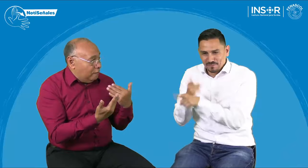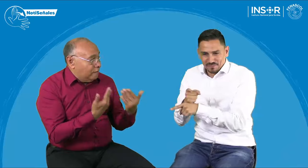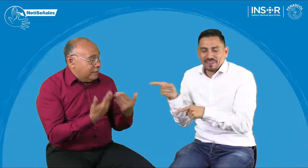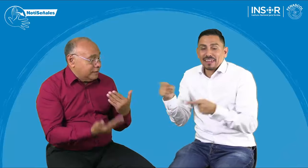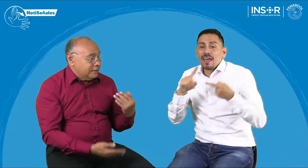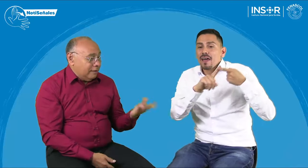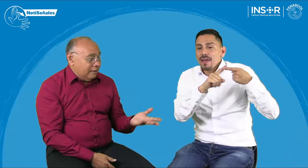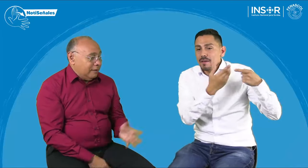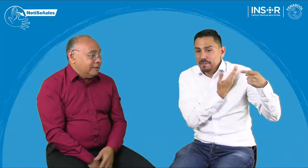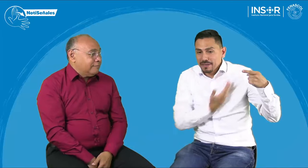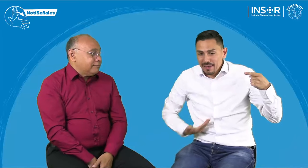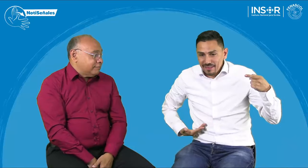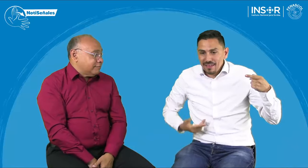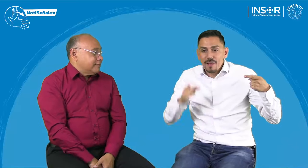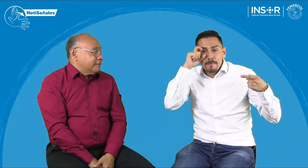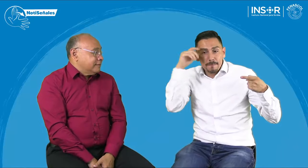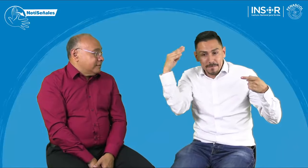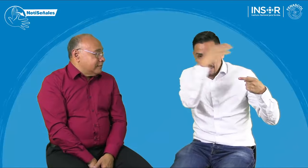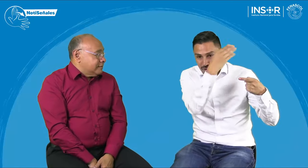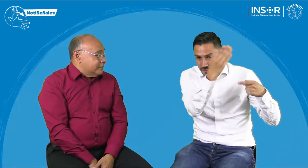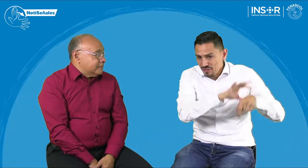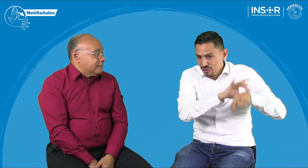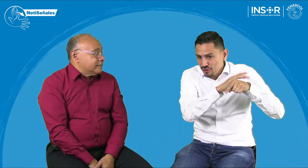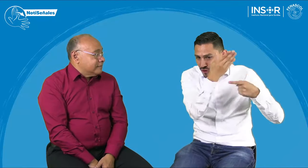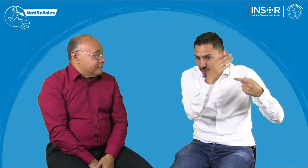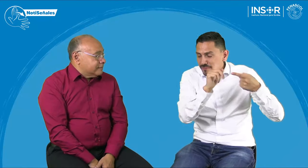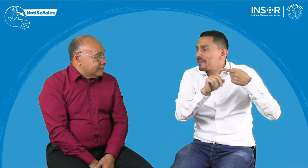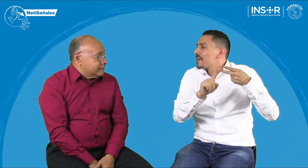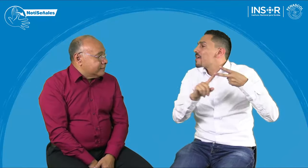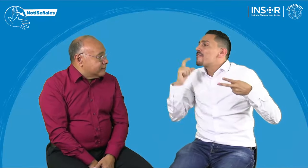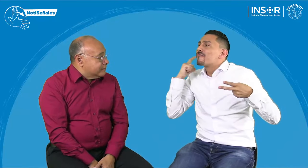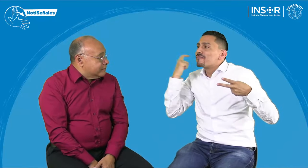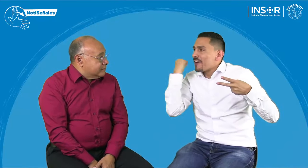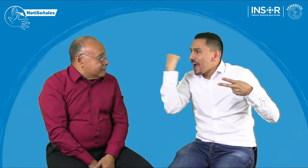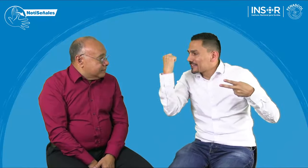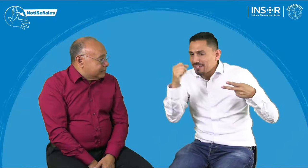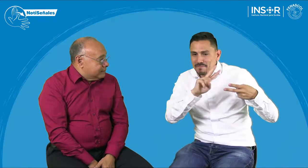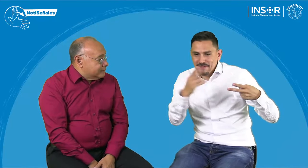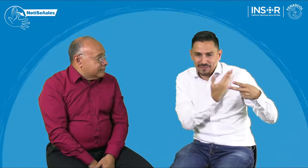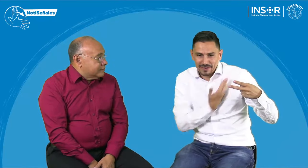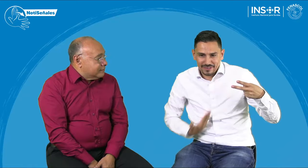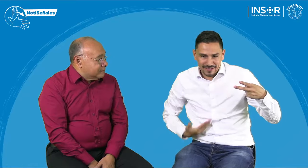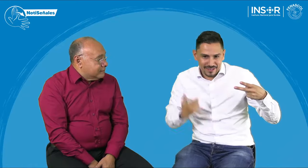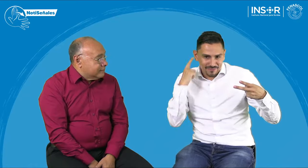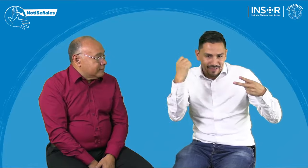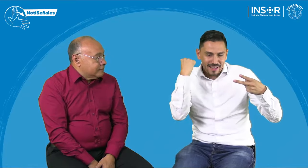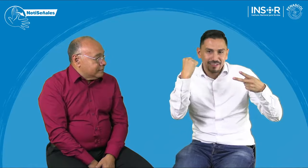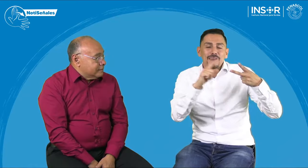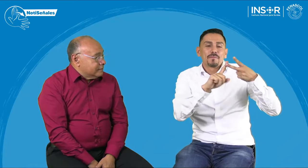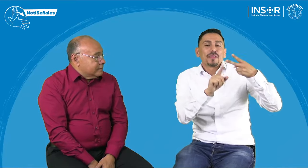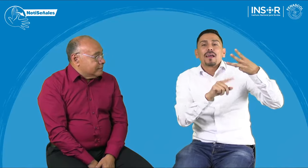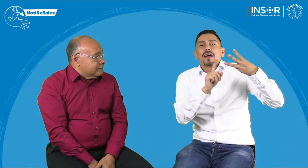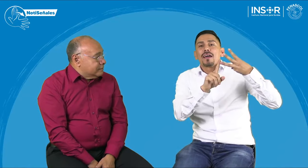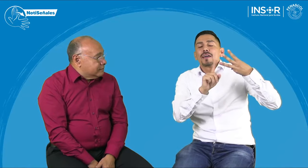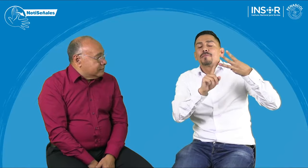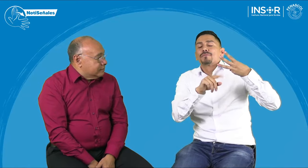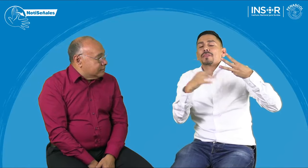hubo donde eh este equipo directivo Así es. El presidente